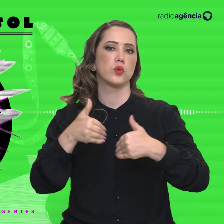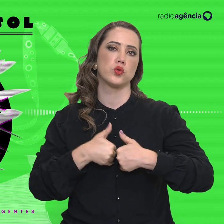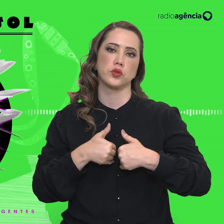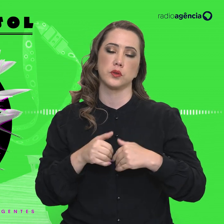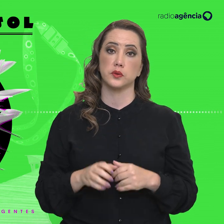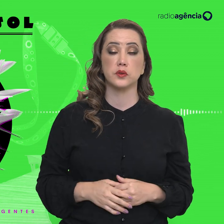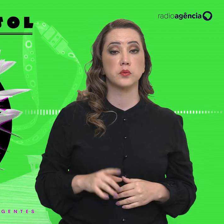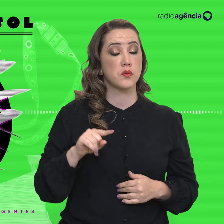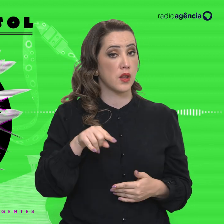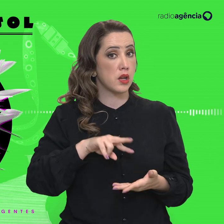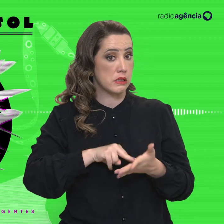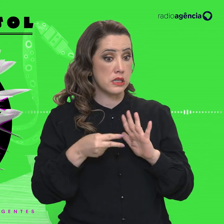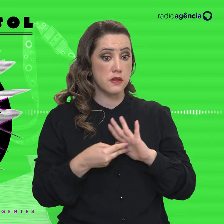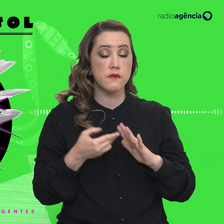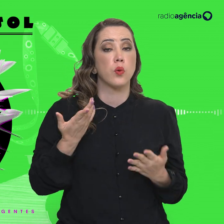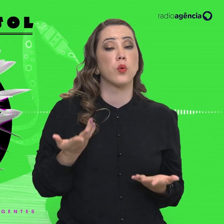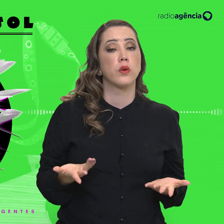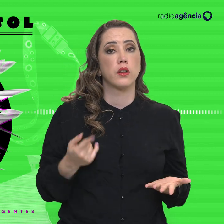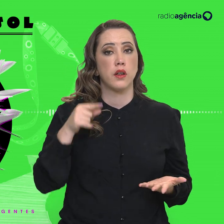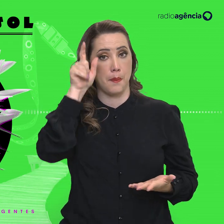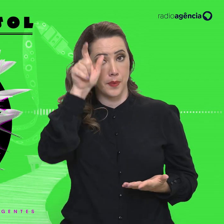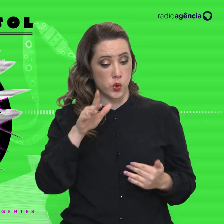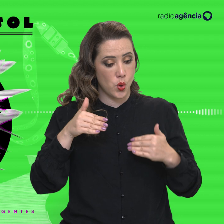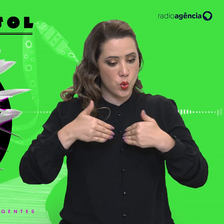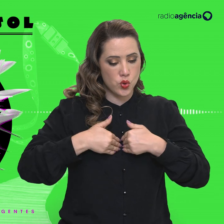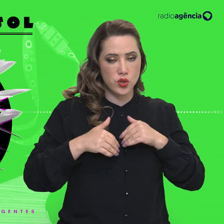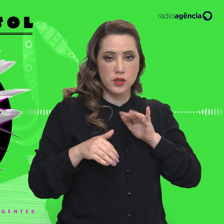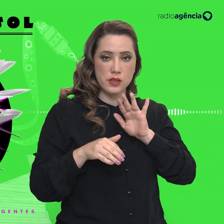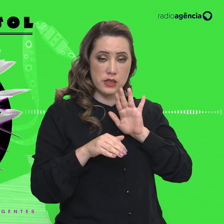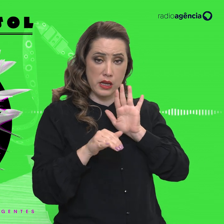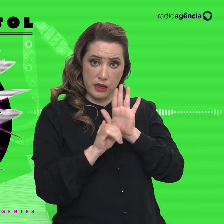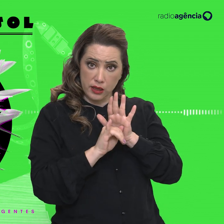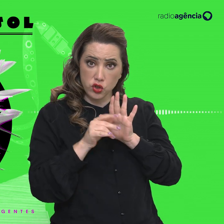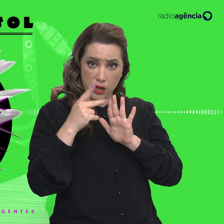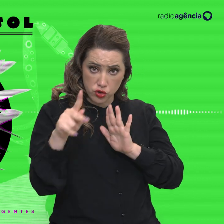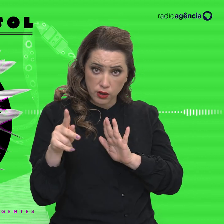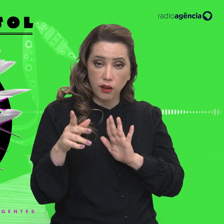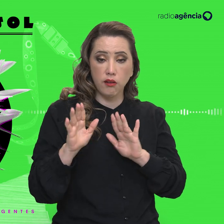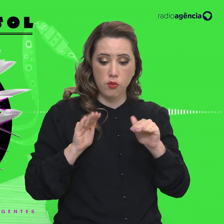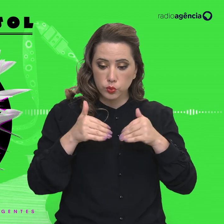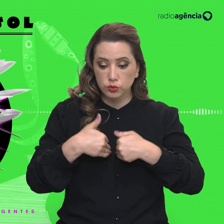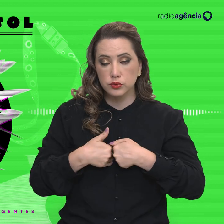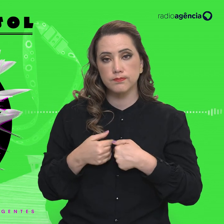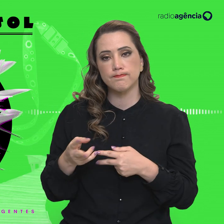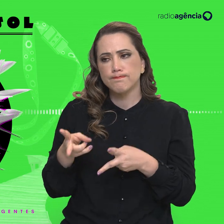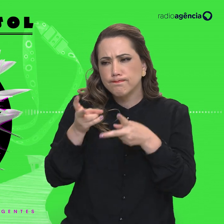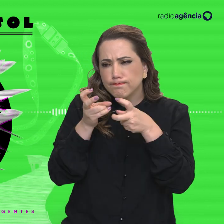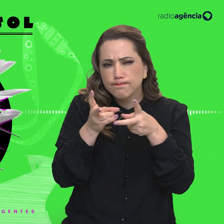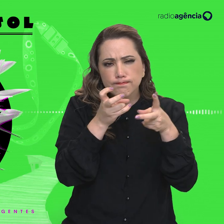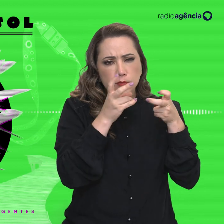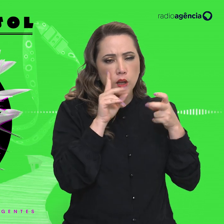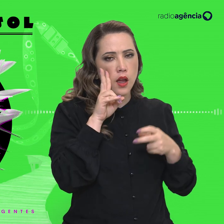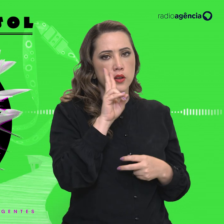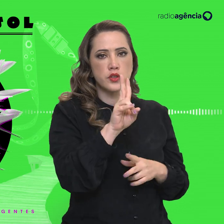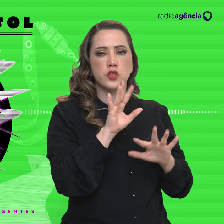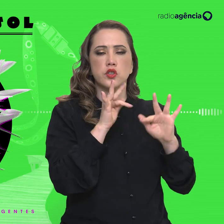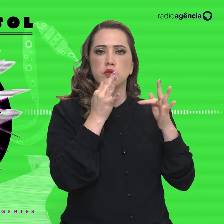[Patrícia] Afinal, ser autista faz parte da identidade do Pedro. [Leyberson] E pesquisando essas referências, a gente se deparou com um fórum on-line de dublagem